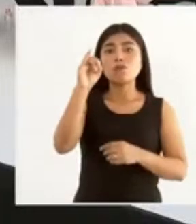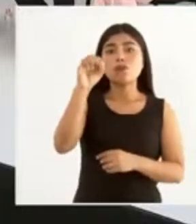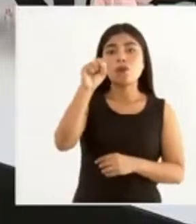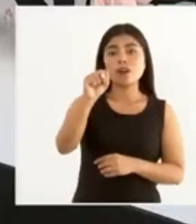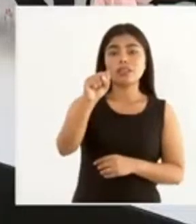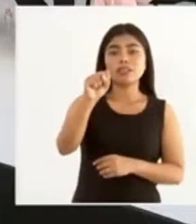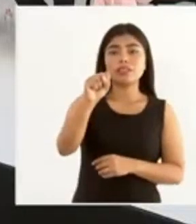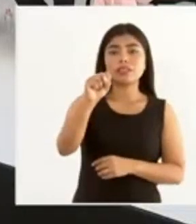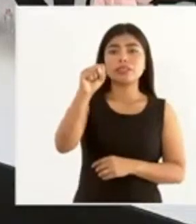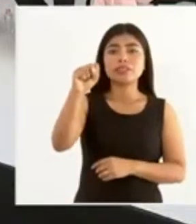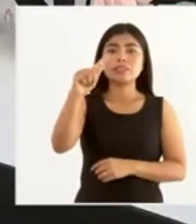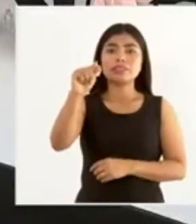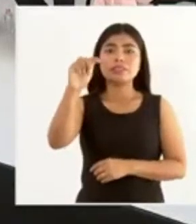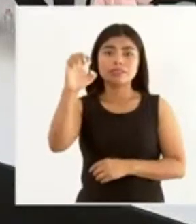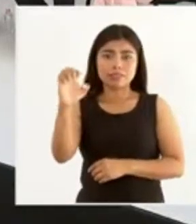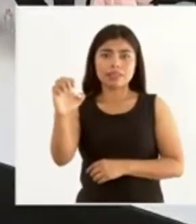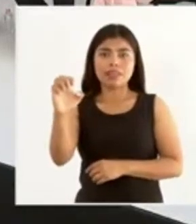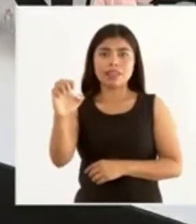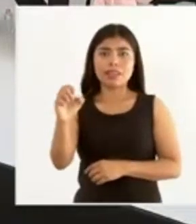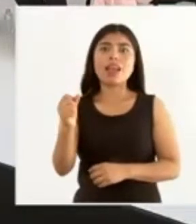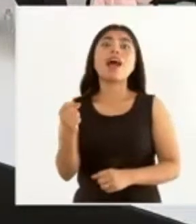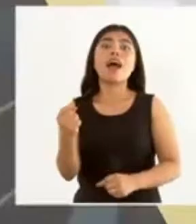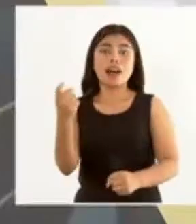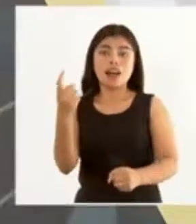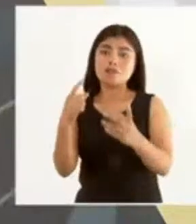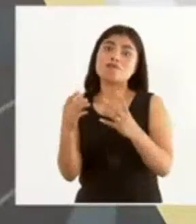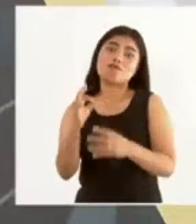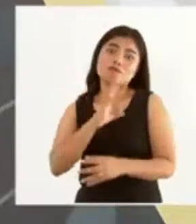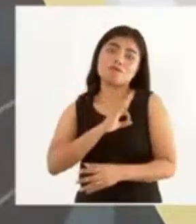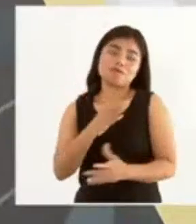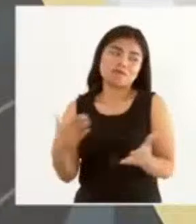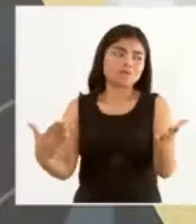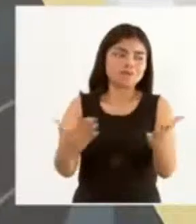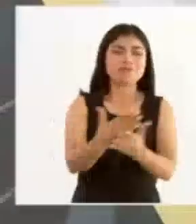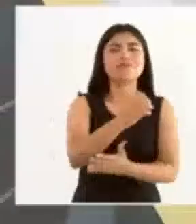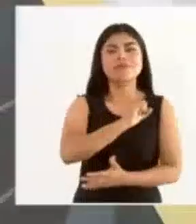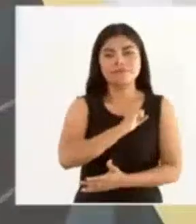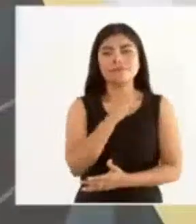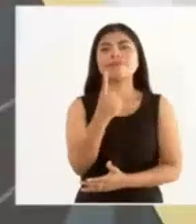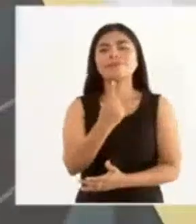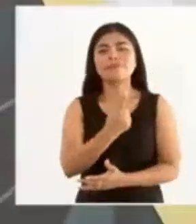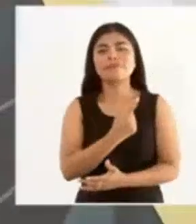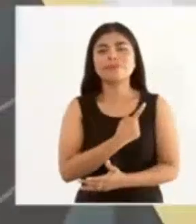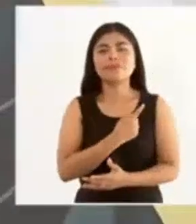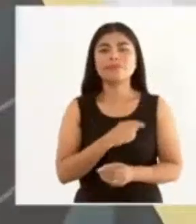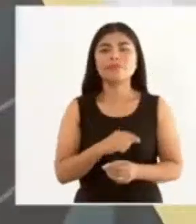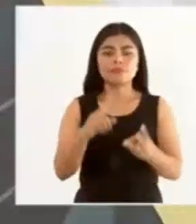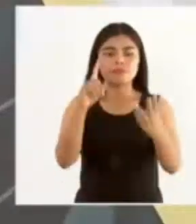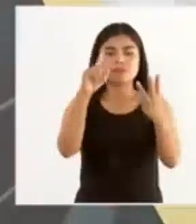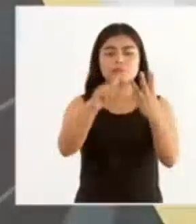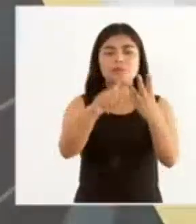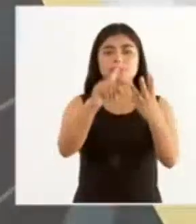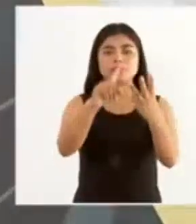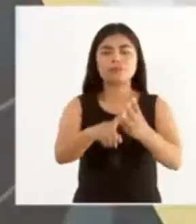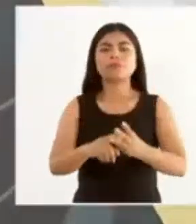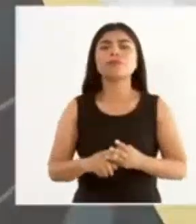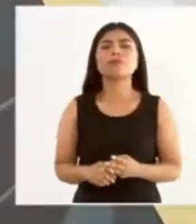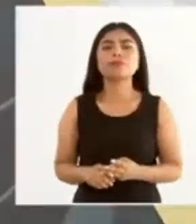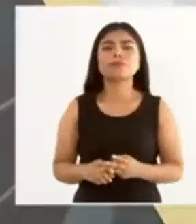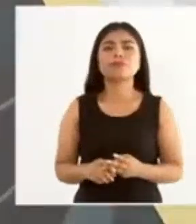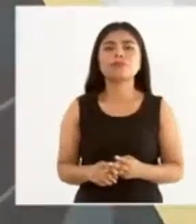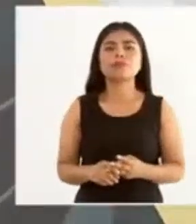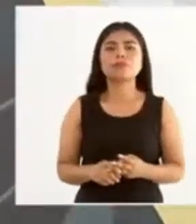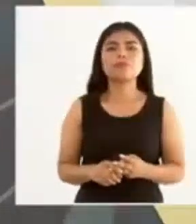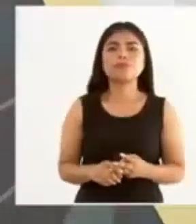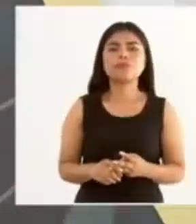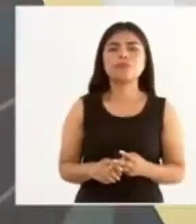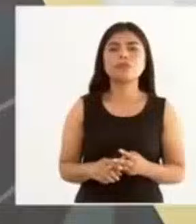del Estado, nos atendemos en el Iste y el tercer sistema de salud creado por el presidente López